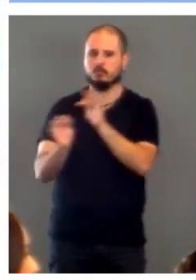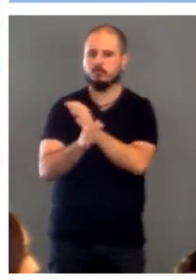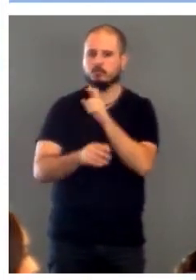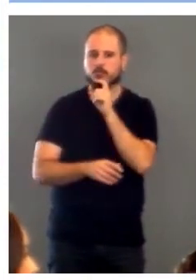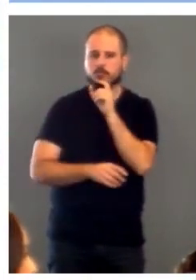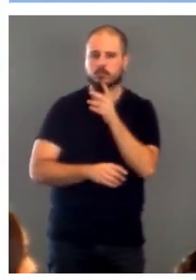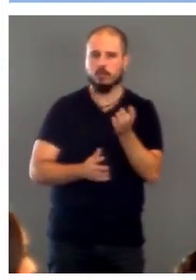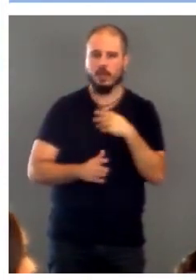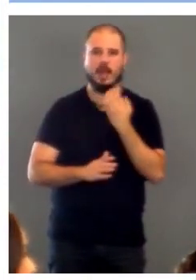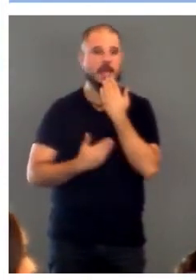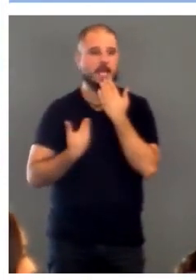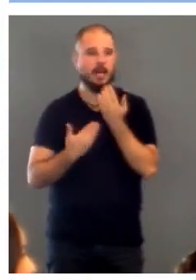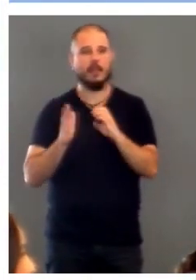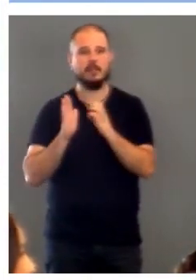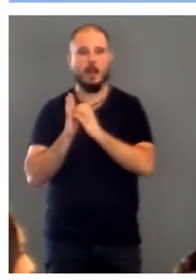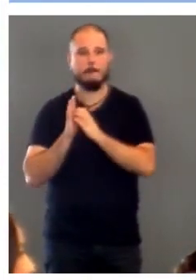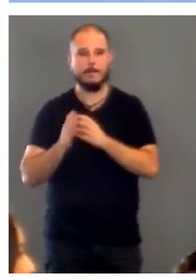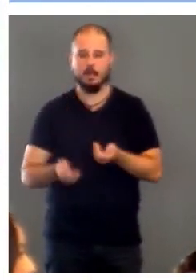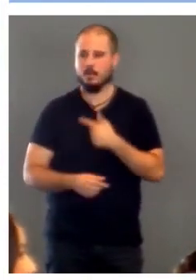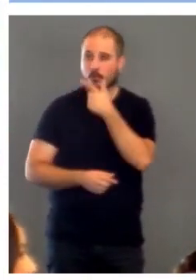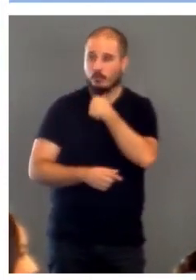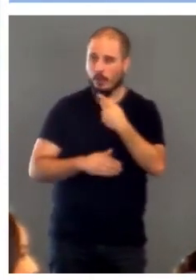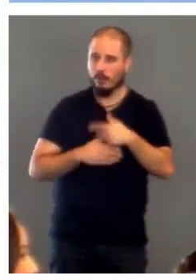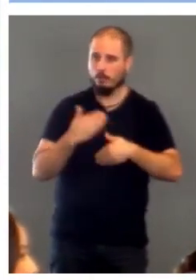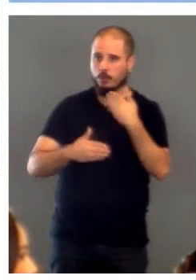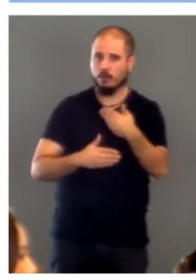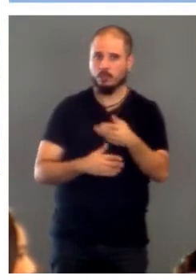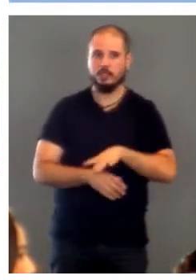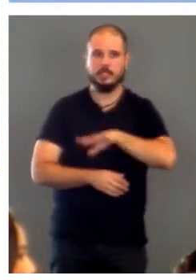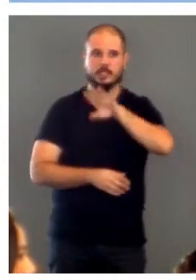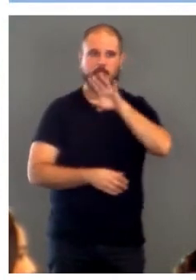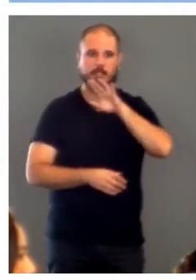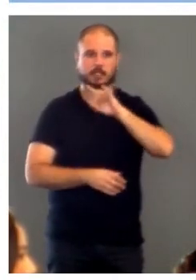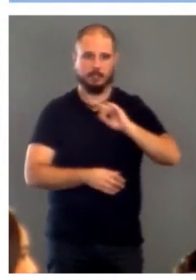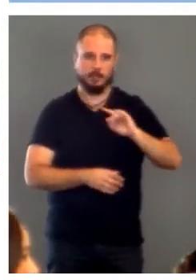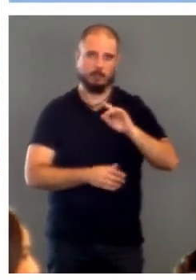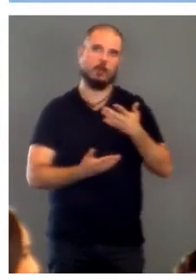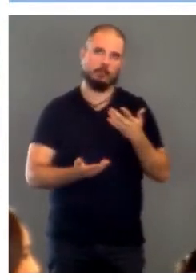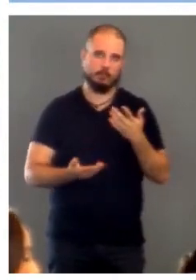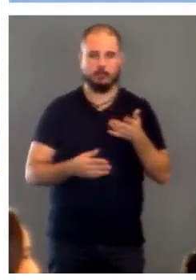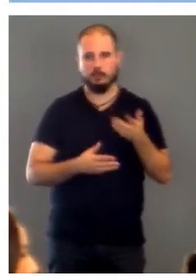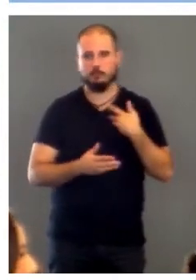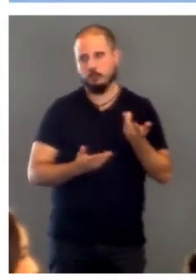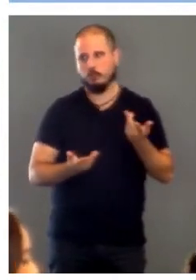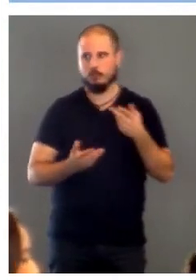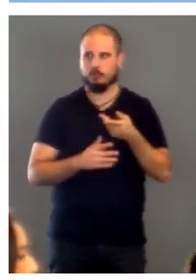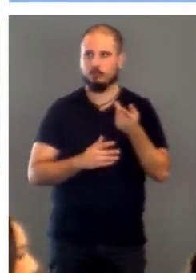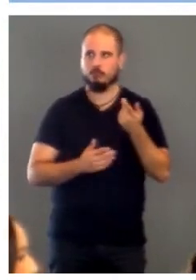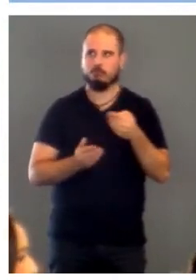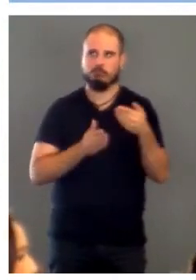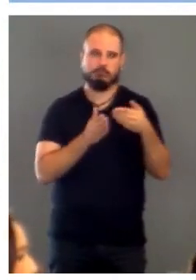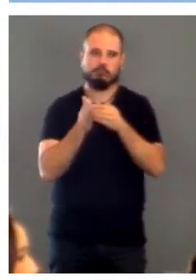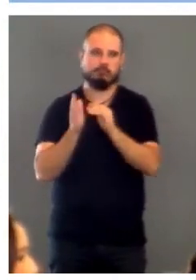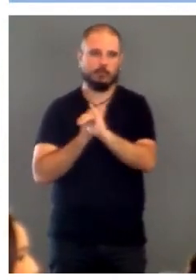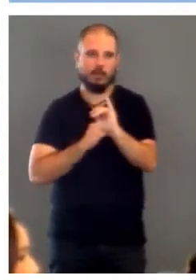Ha sido fácil el proceso Sí Eh bueno Todo tiene su complicación Una empresa no es tan